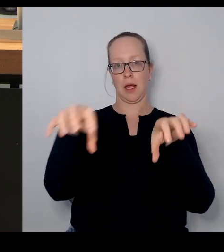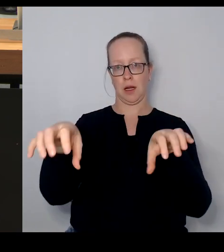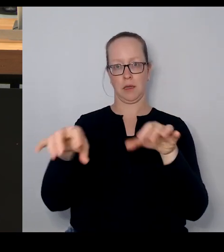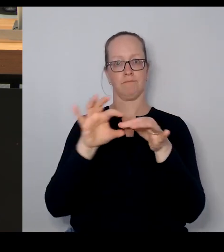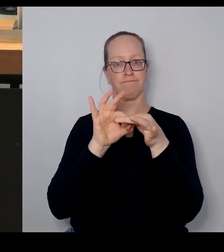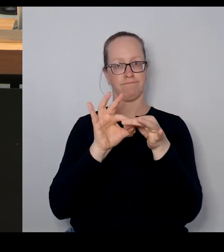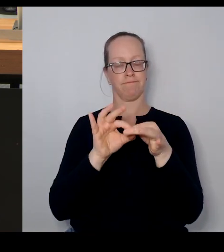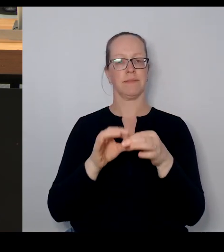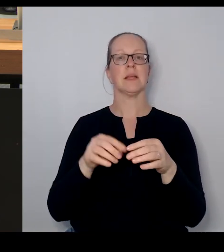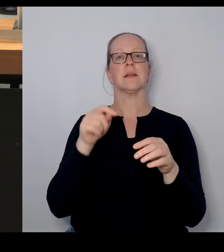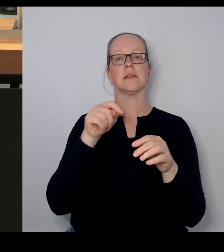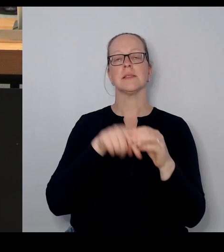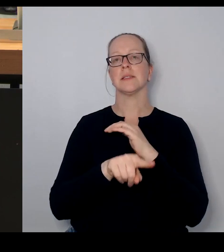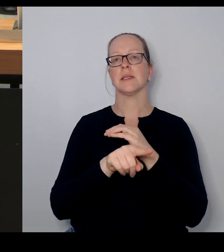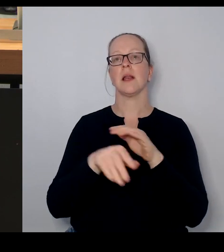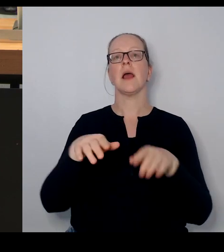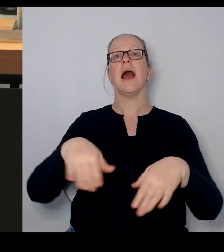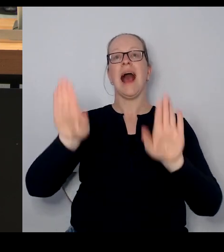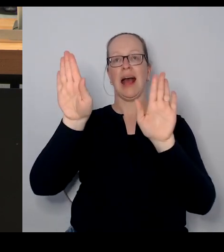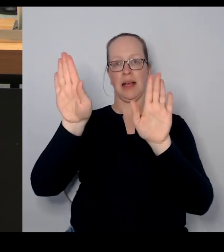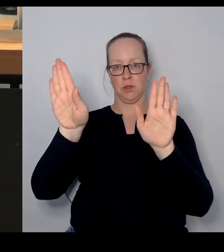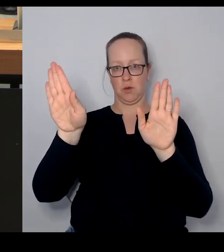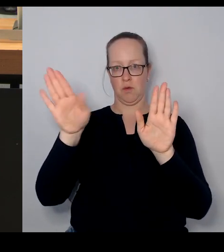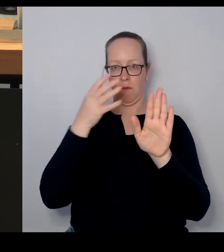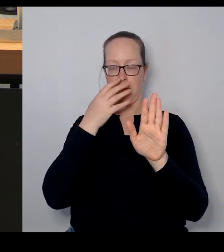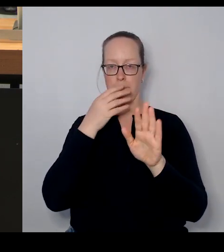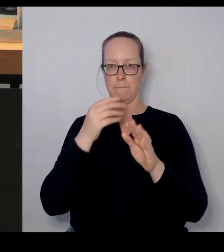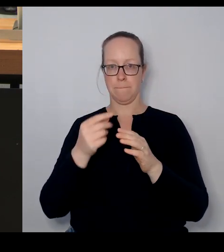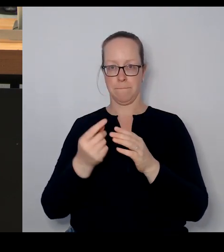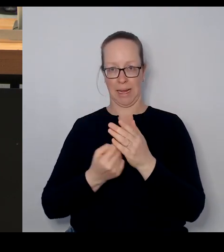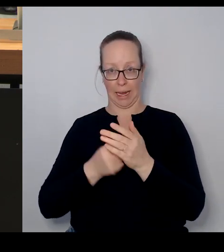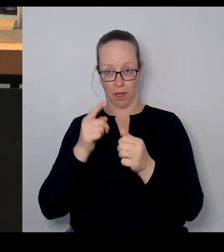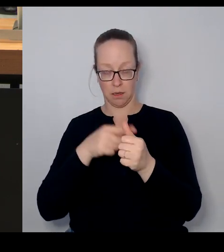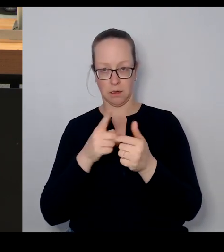Erweiterung, Änderung und Erneuerung. Das heißt, in Ihrem Antrag